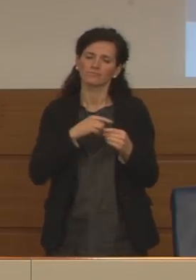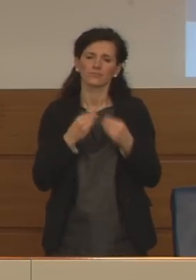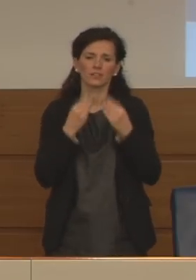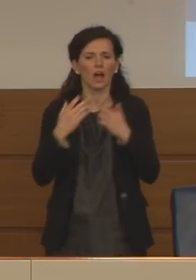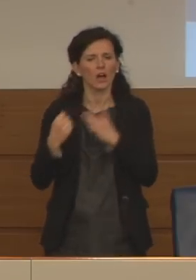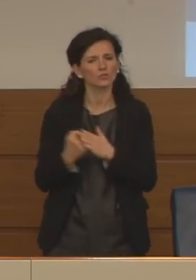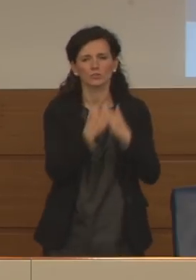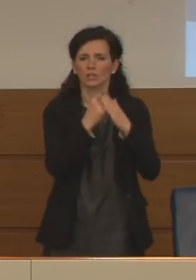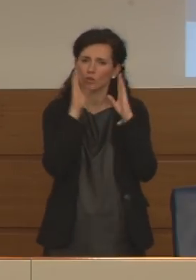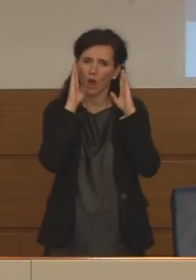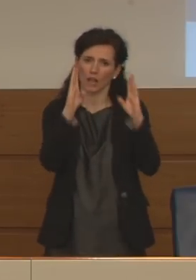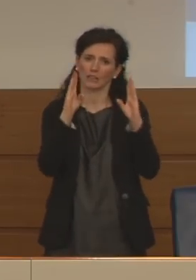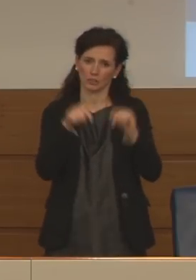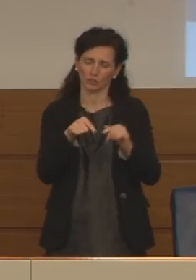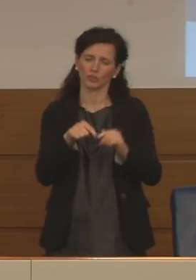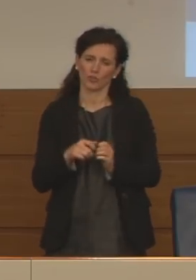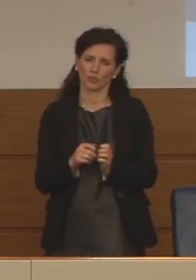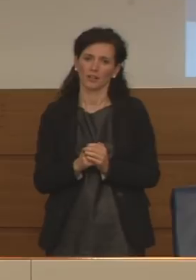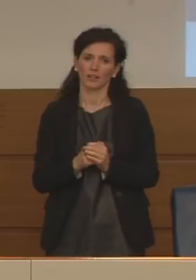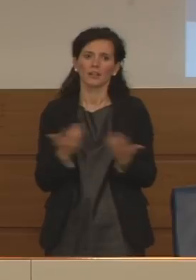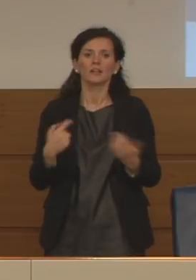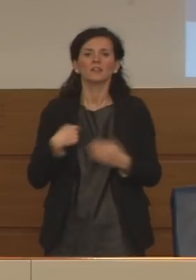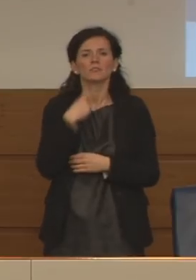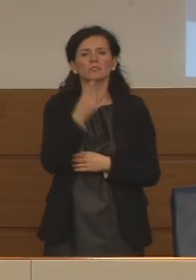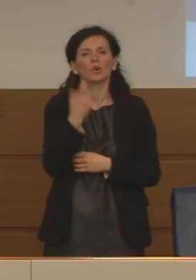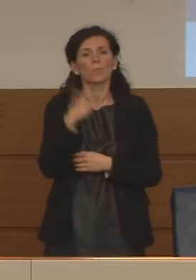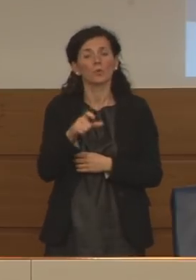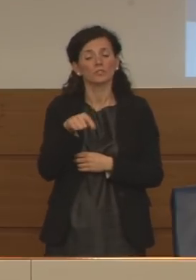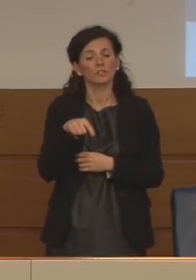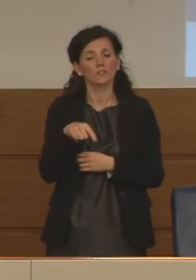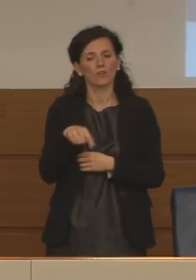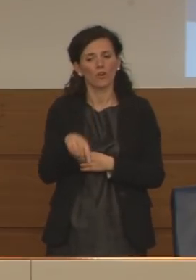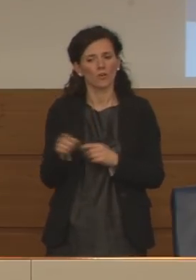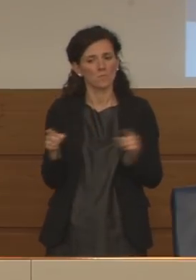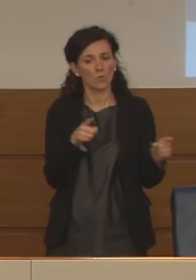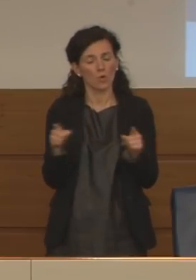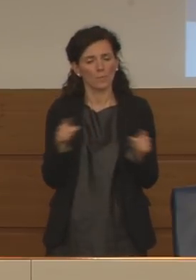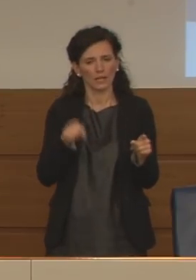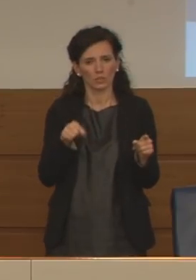Lo dico perché mai come in questo momento è bene essere soprattutto vicini